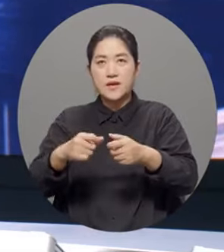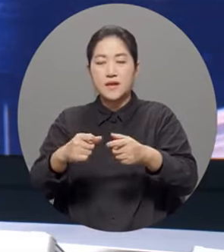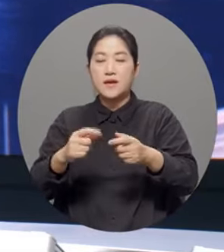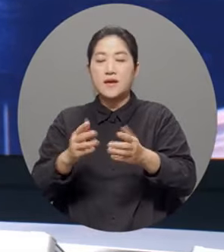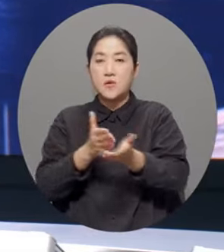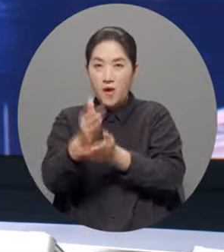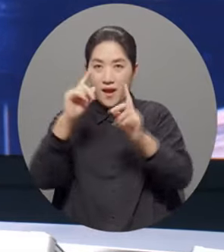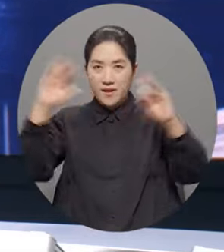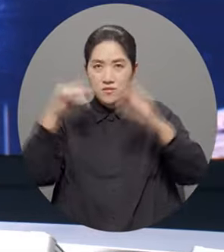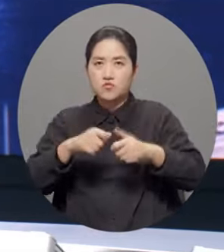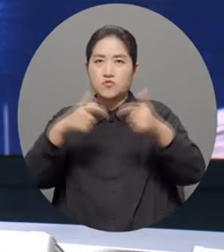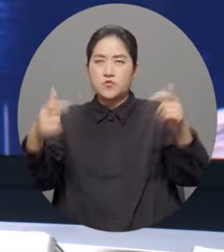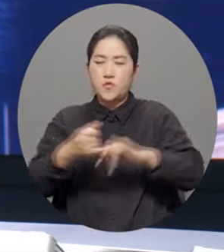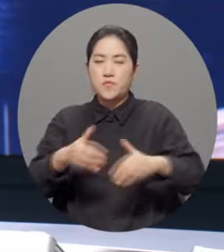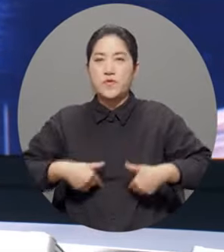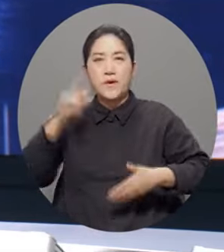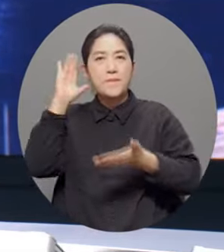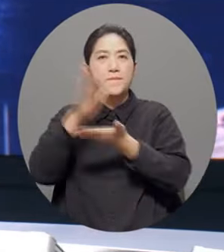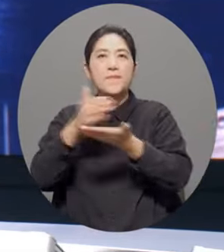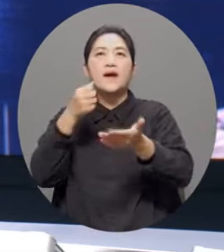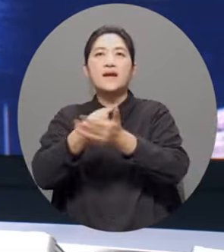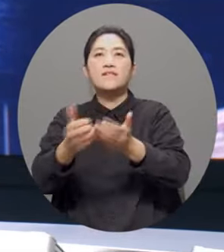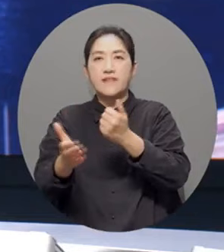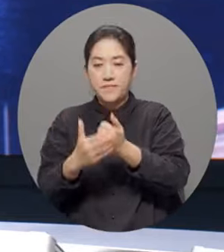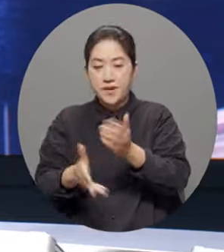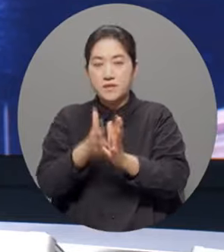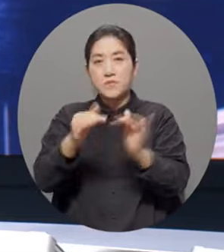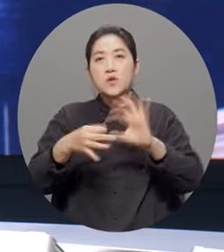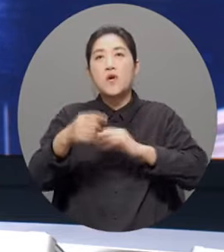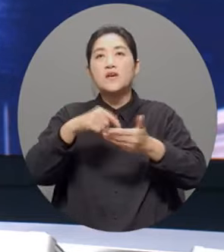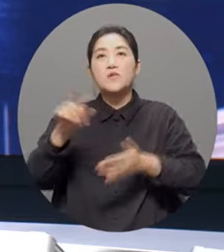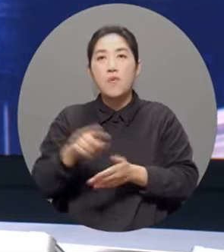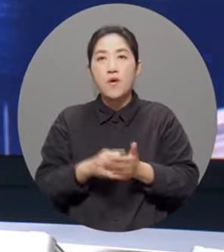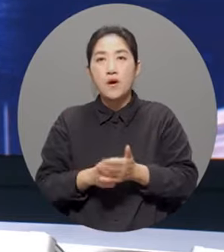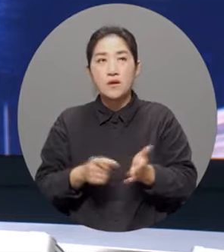증원이 반드시 필요하다고 정부가 판단했기때문일 텐데요.